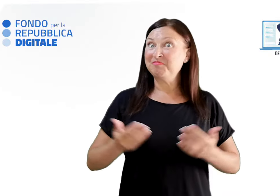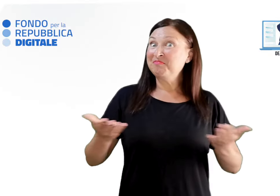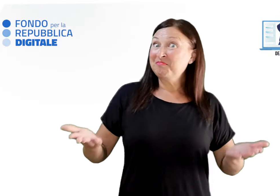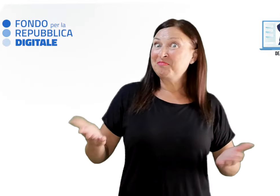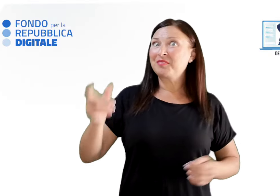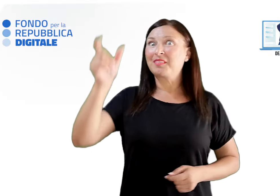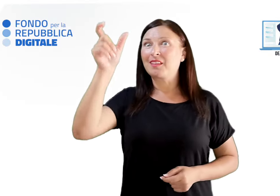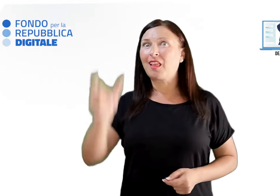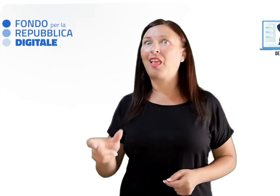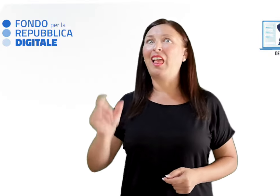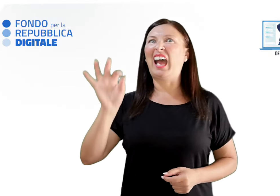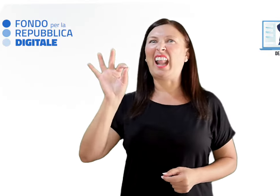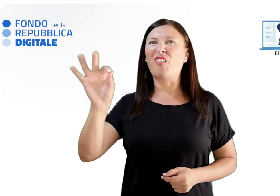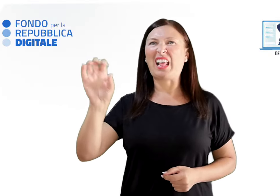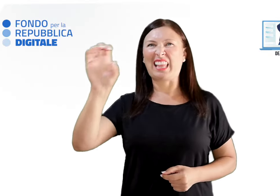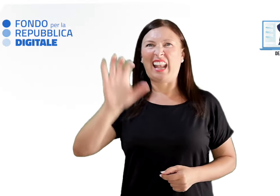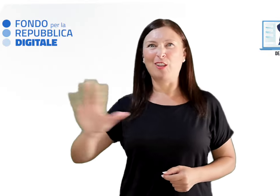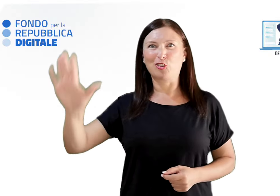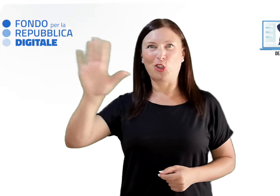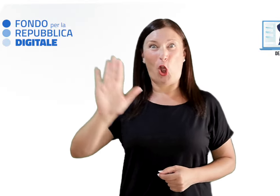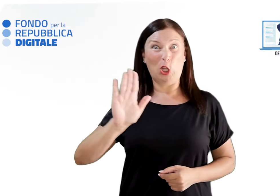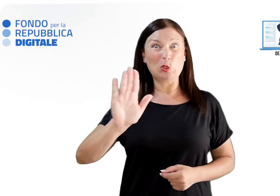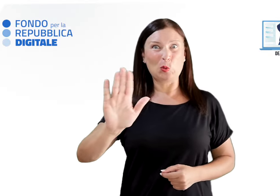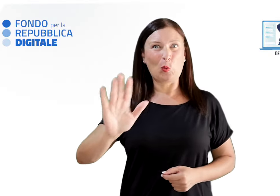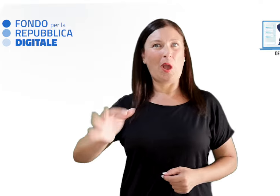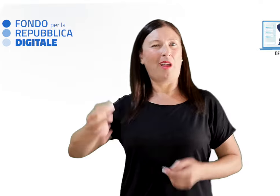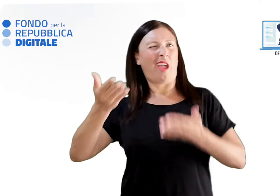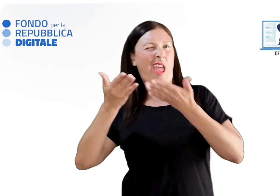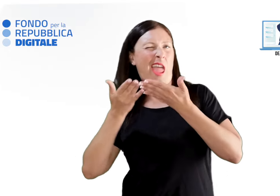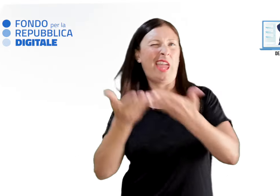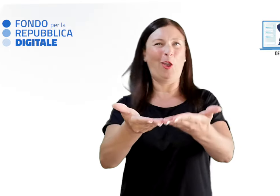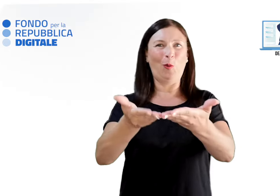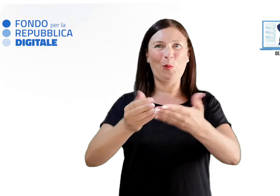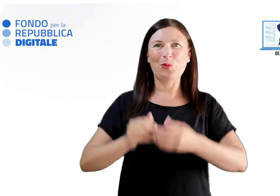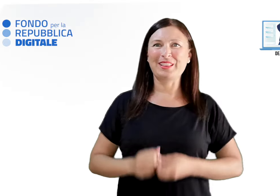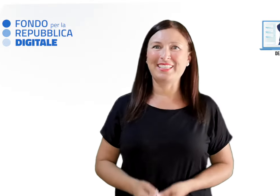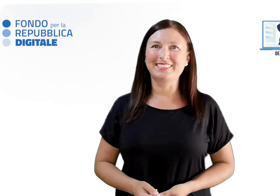il vostro referente regionale vi aiuterà